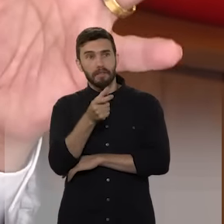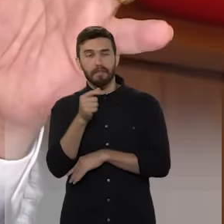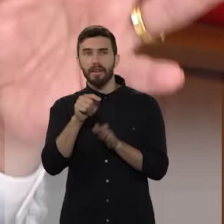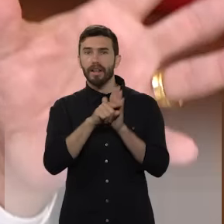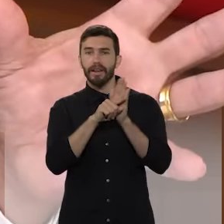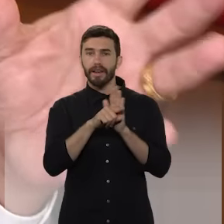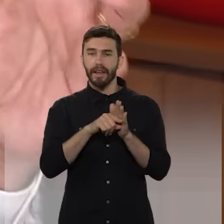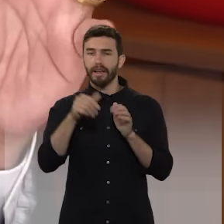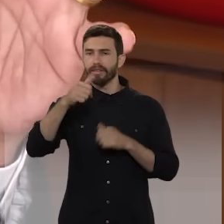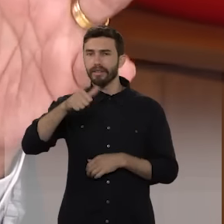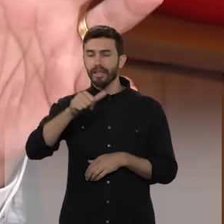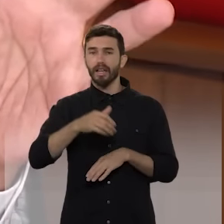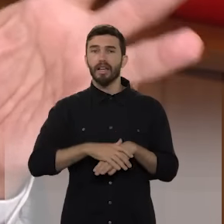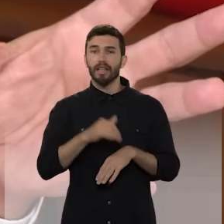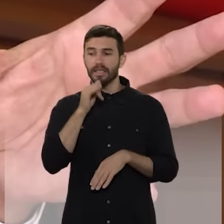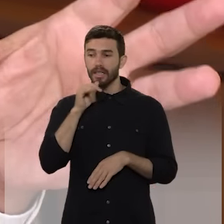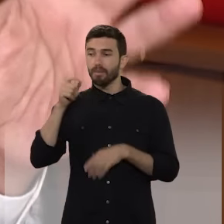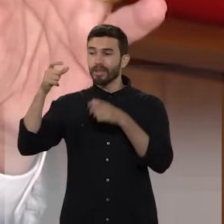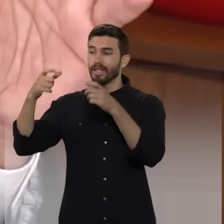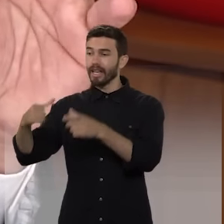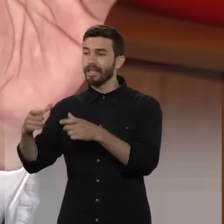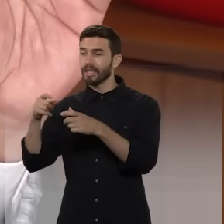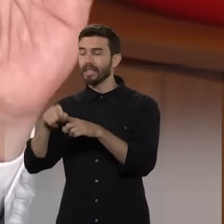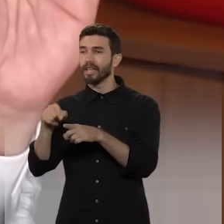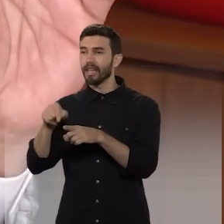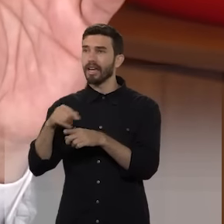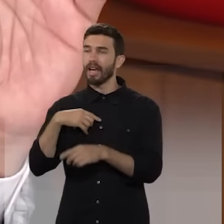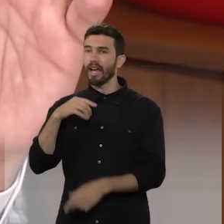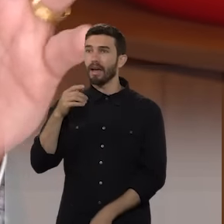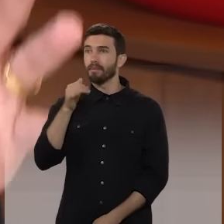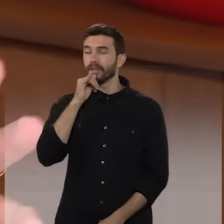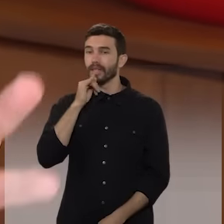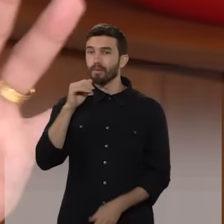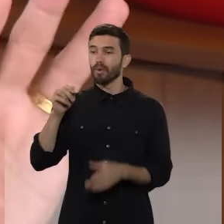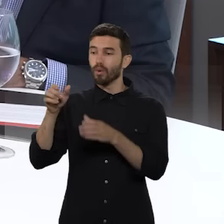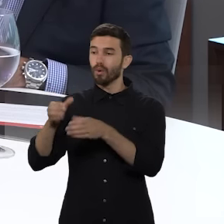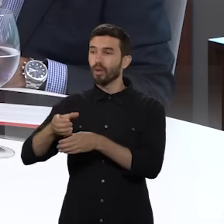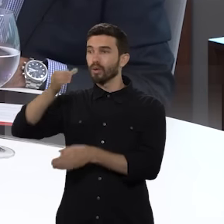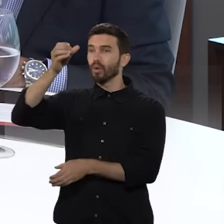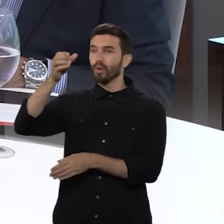numa hidrelétrica, numa eólica, ela não está pronta para o consumo, vamos dizer assim,